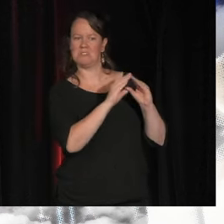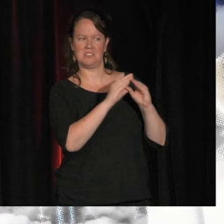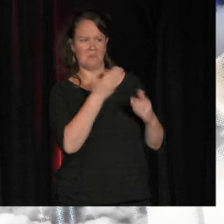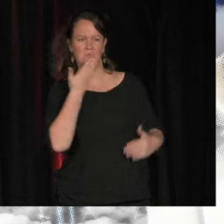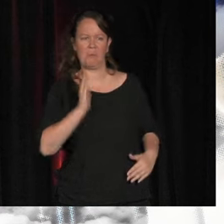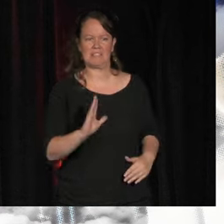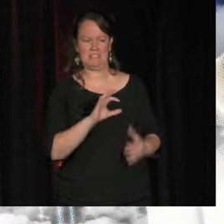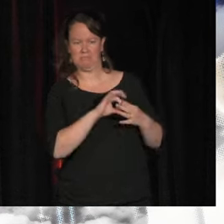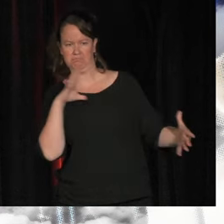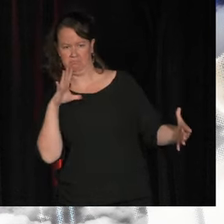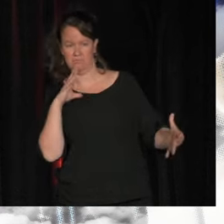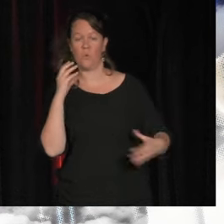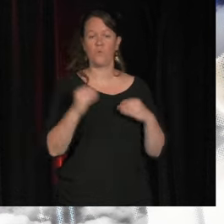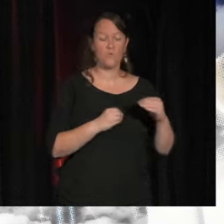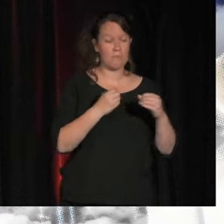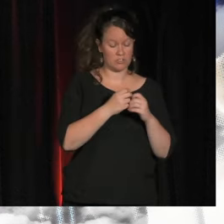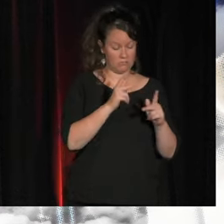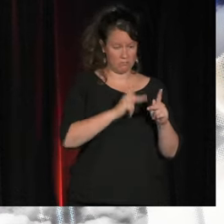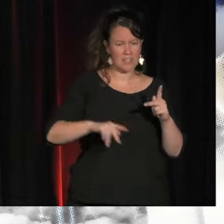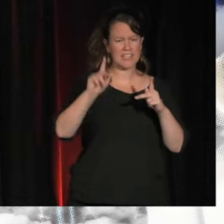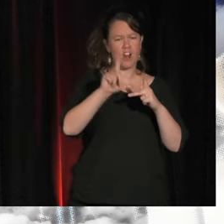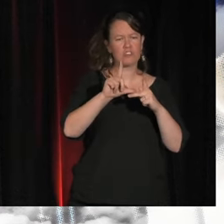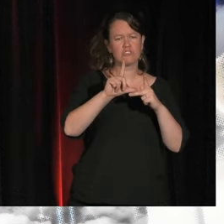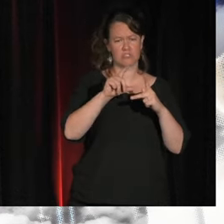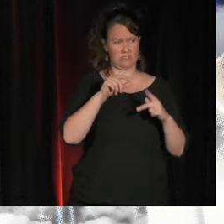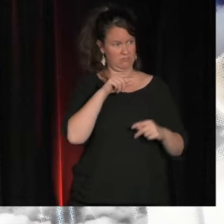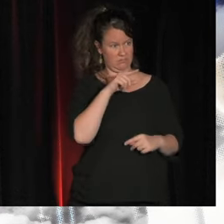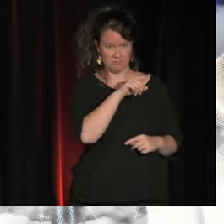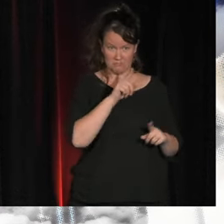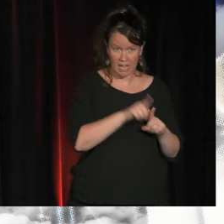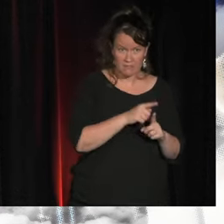Kellogg's, je ne savais pas que c'était si important, mais ça fait partie des énormes contrats qu'ils ont perdus.